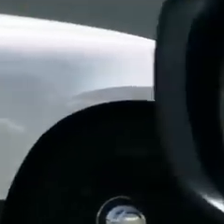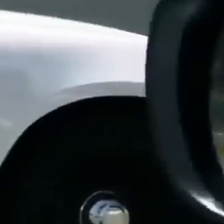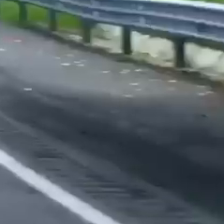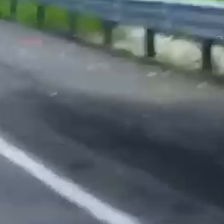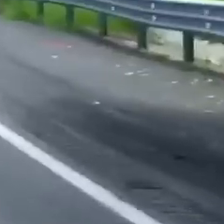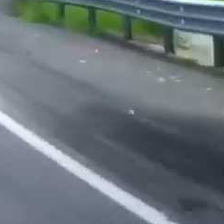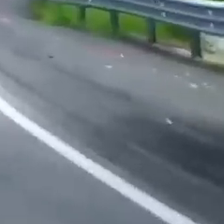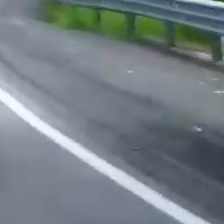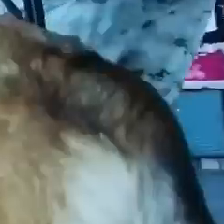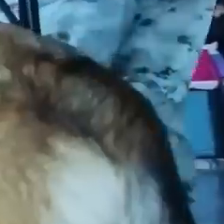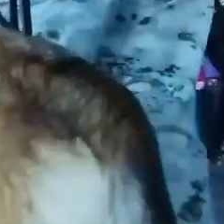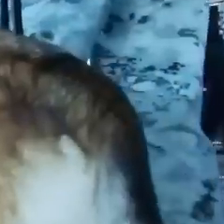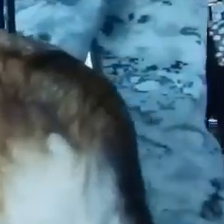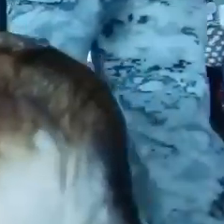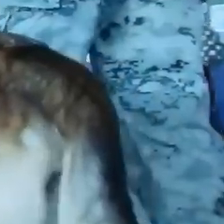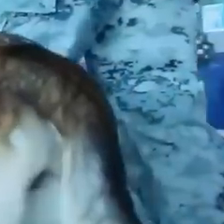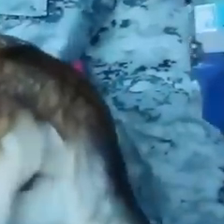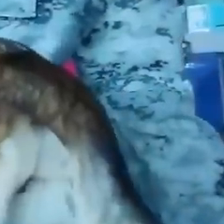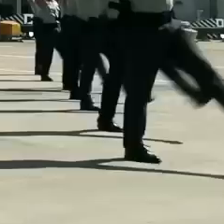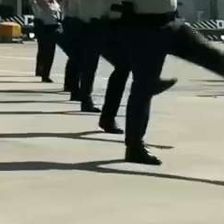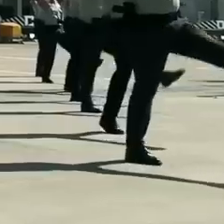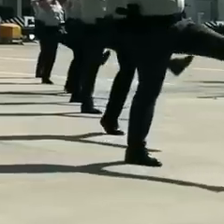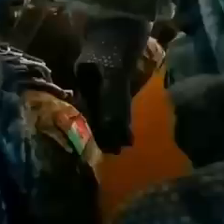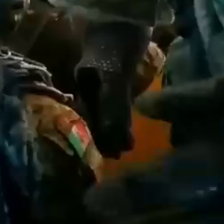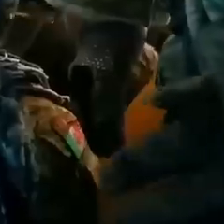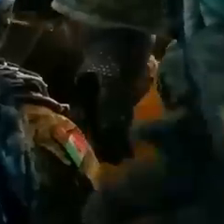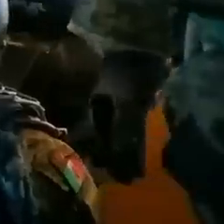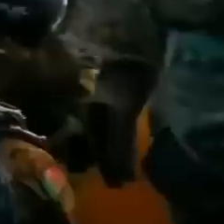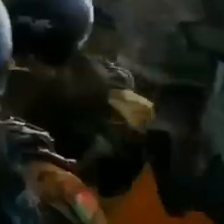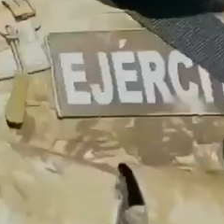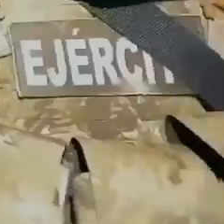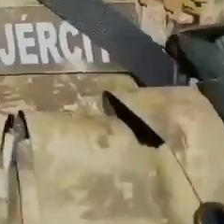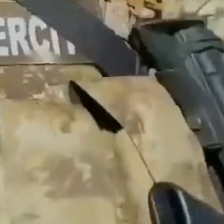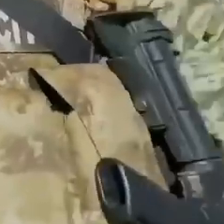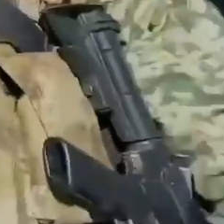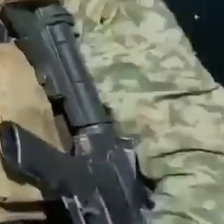fuerza profesional capacitada y consistente respaldada por la disciplina y el honor que